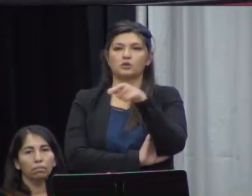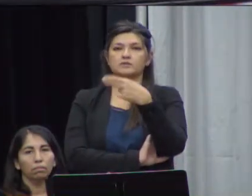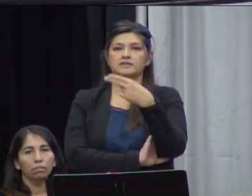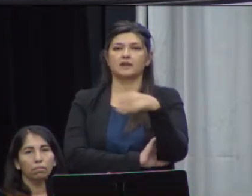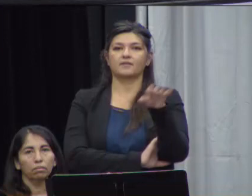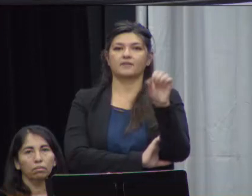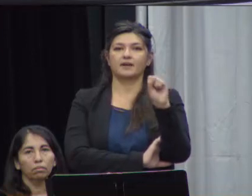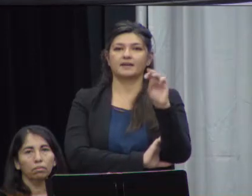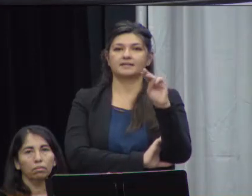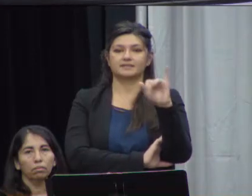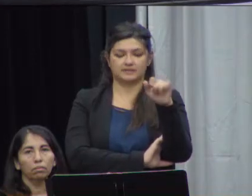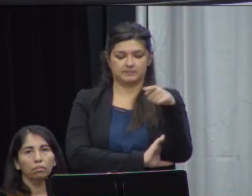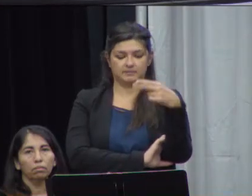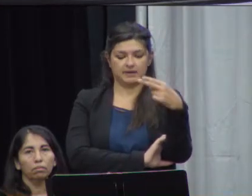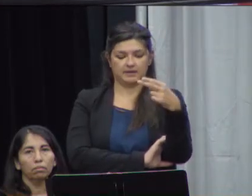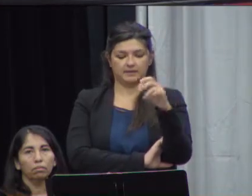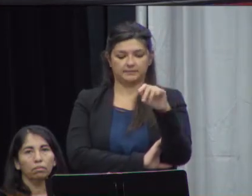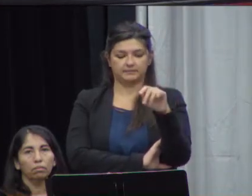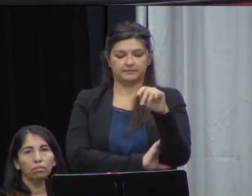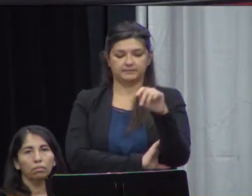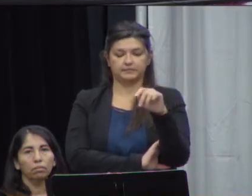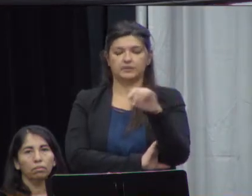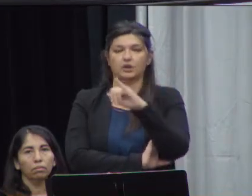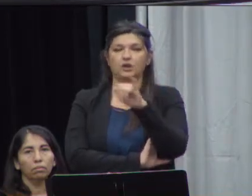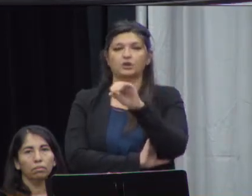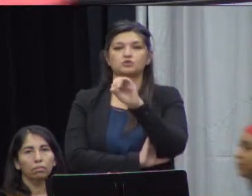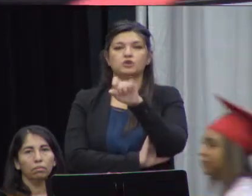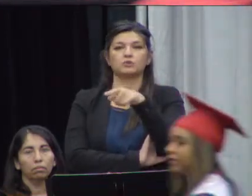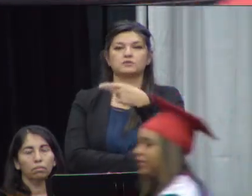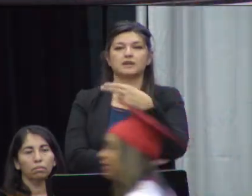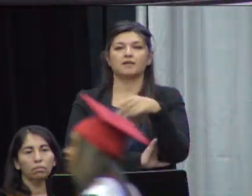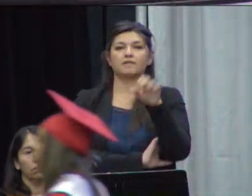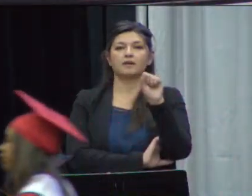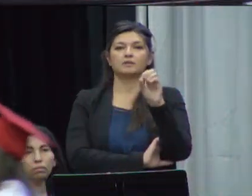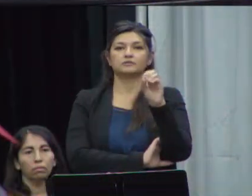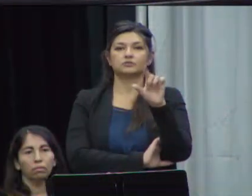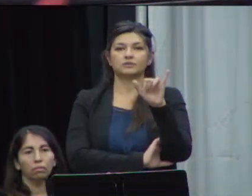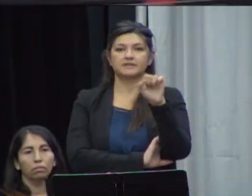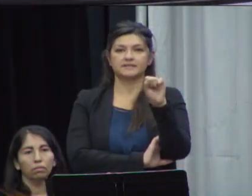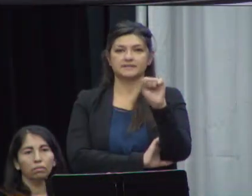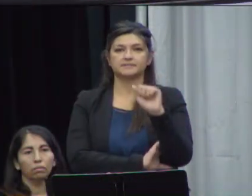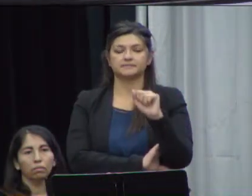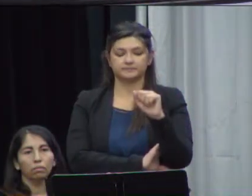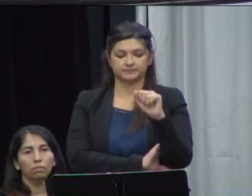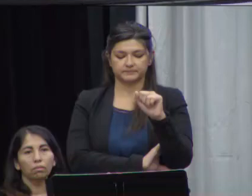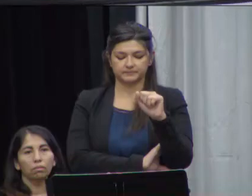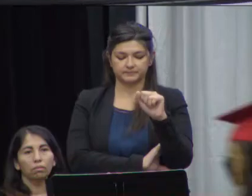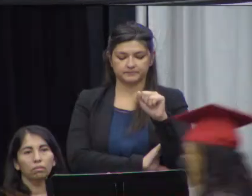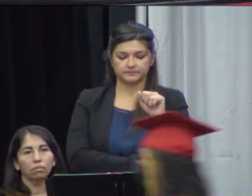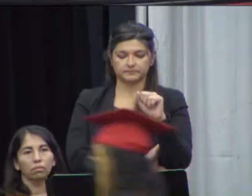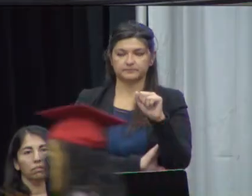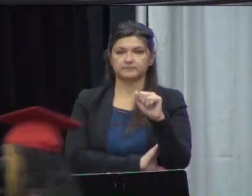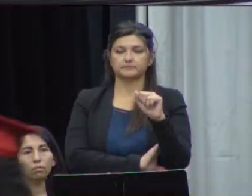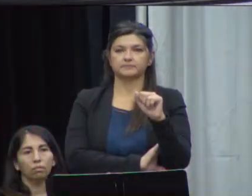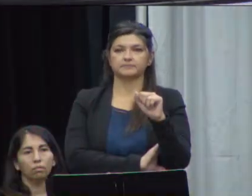(audience applauds) Joseph Solis. (audience applauds)